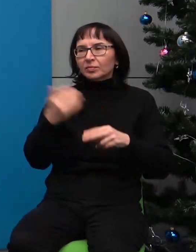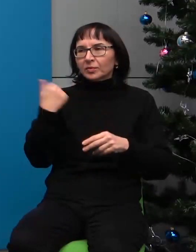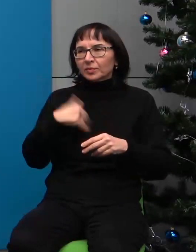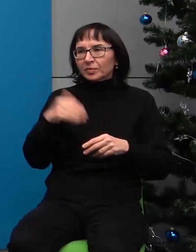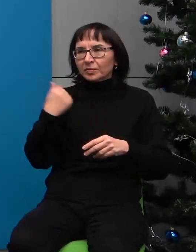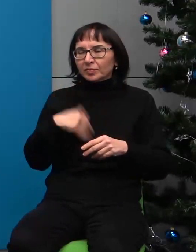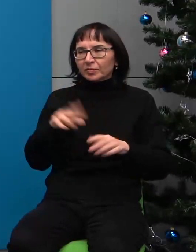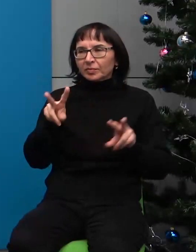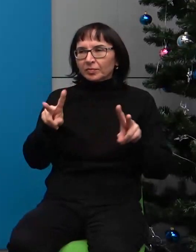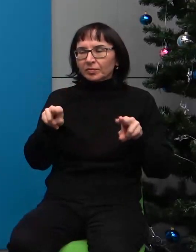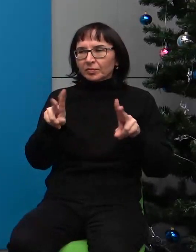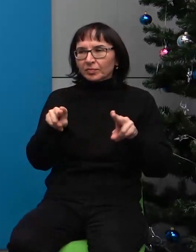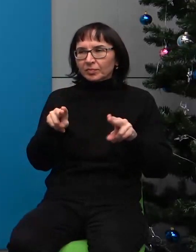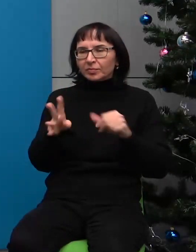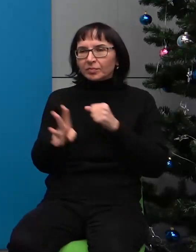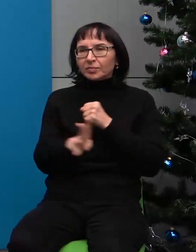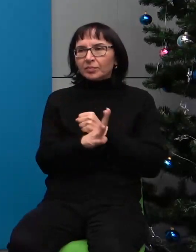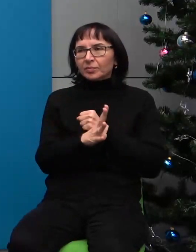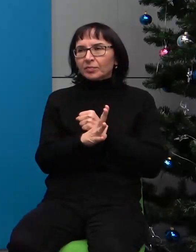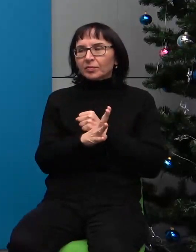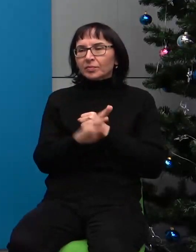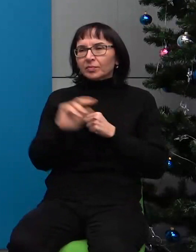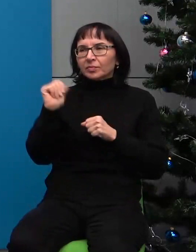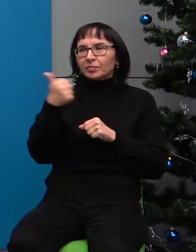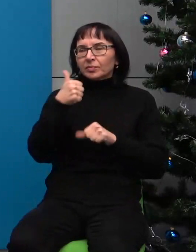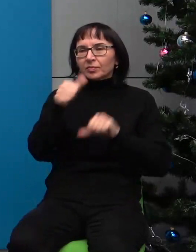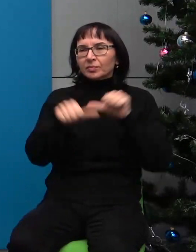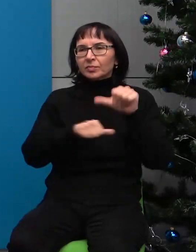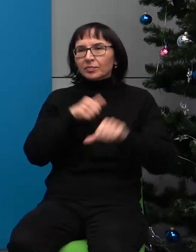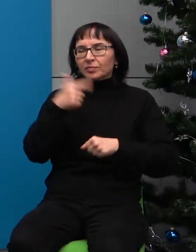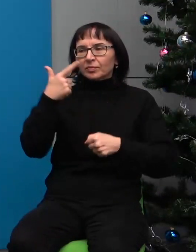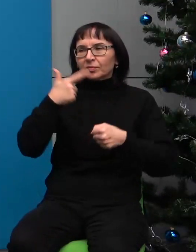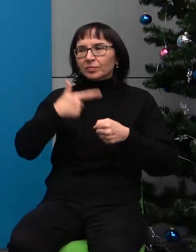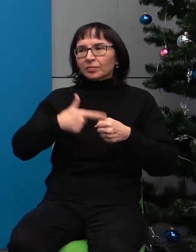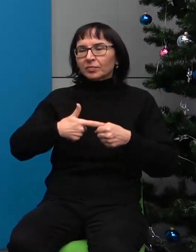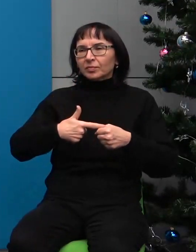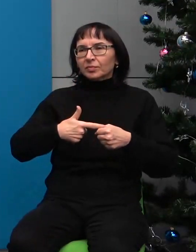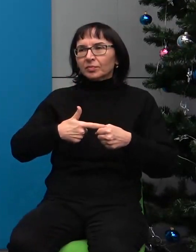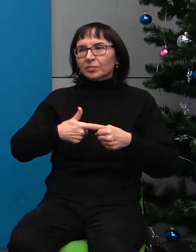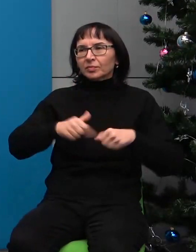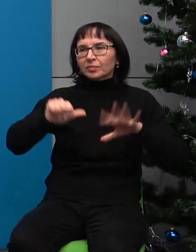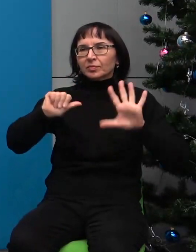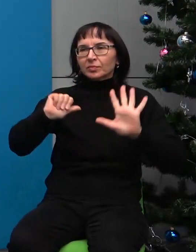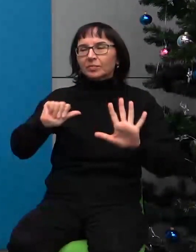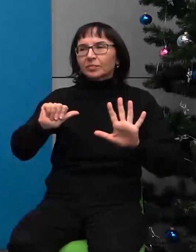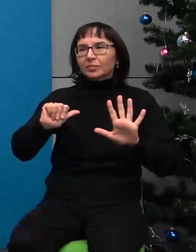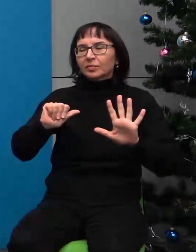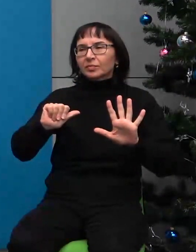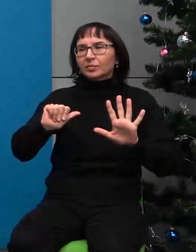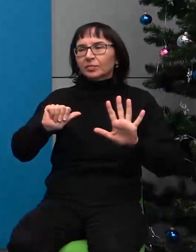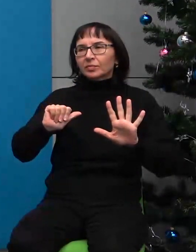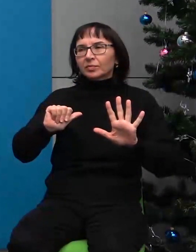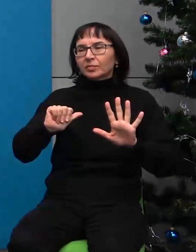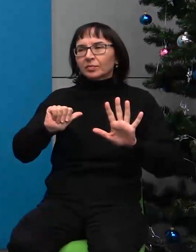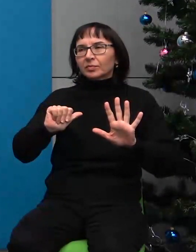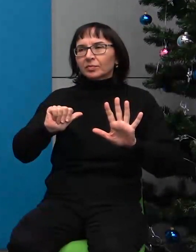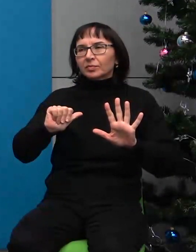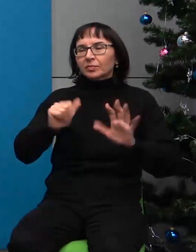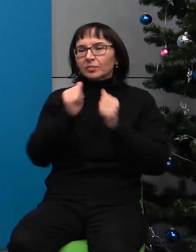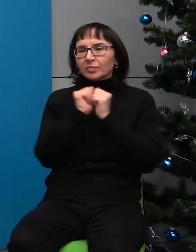W 1991 roku, 26 września tego samego dnia,